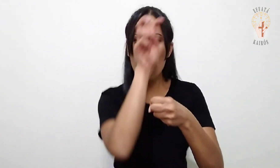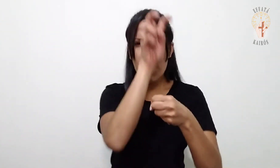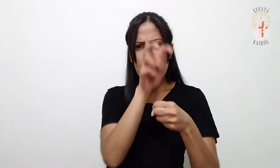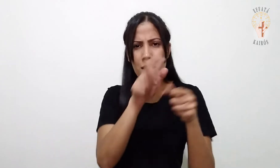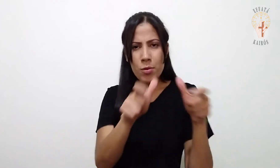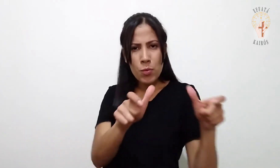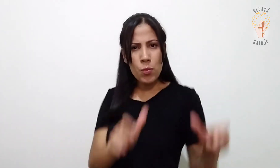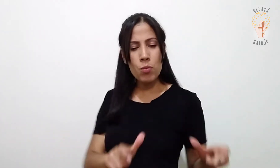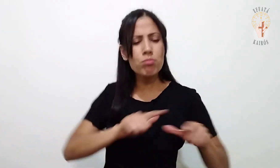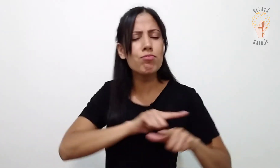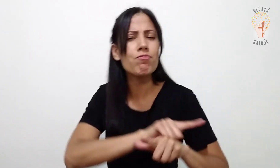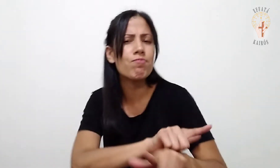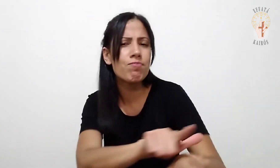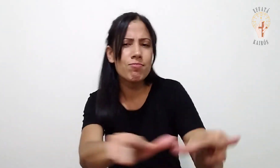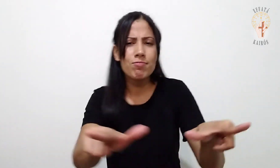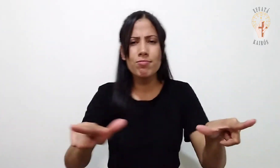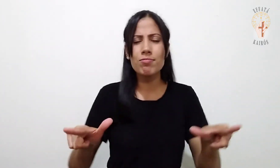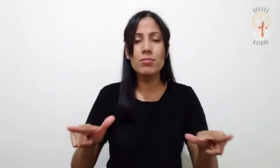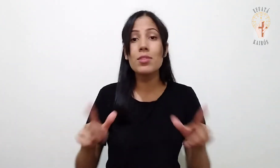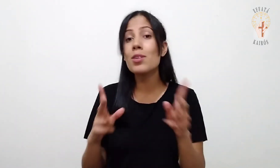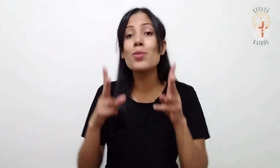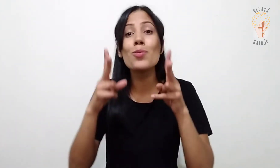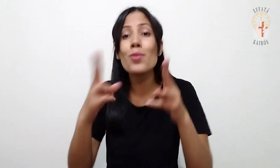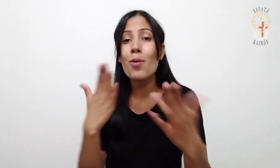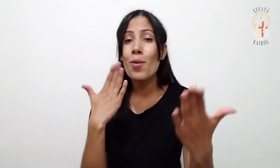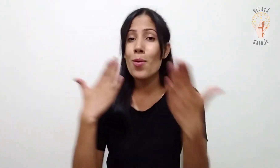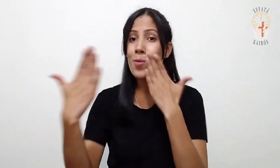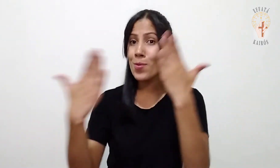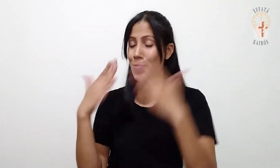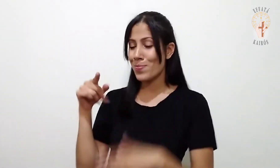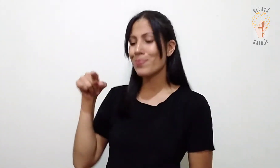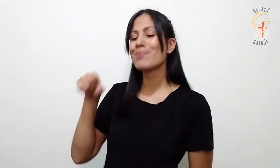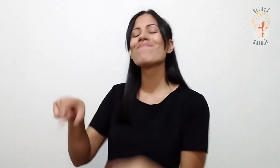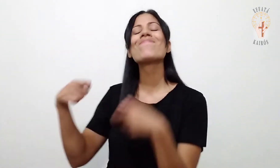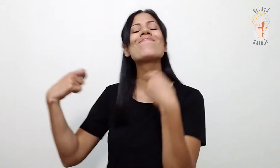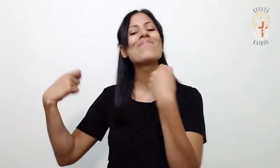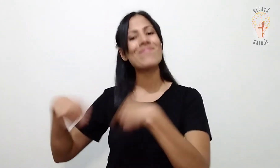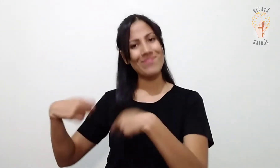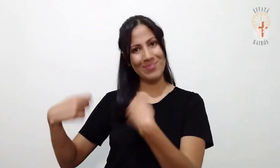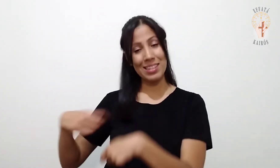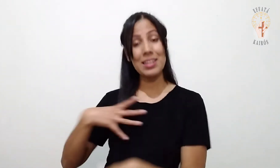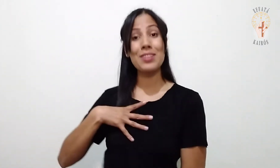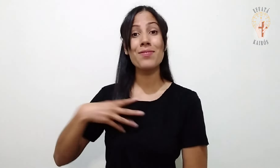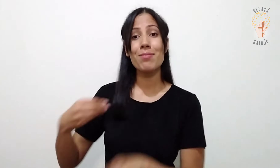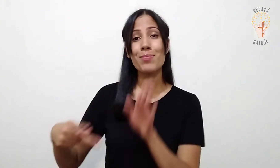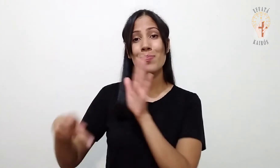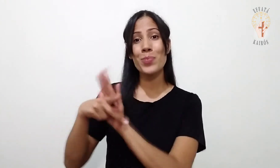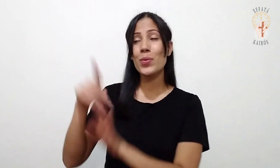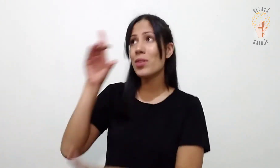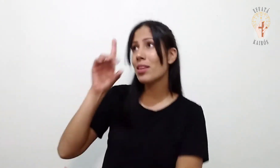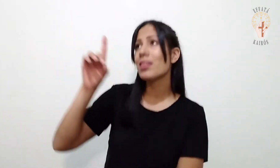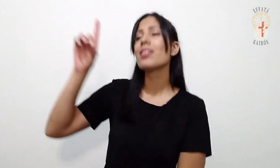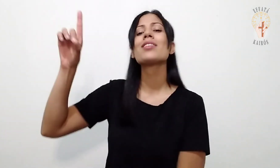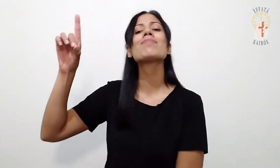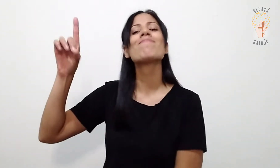serpente no deserto, assim é necessário que o Filho do Homem seja levantado,